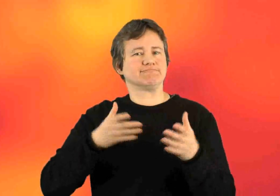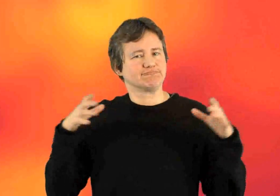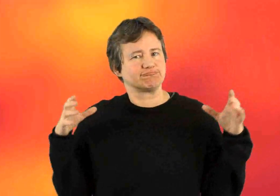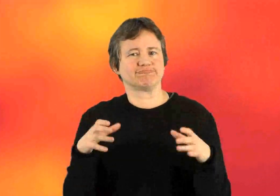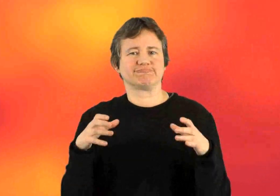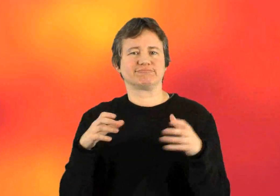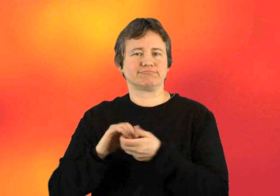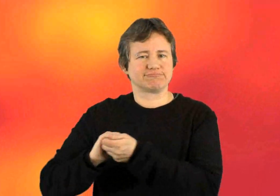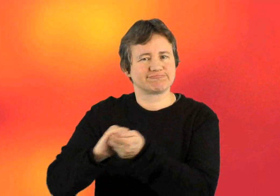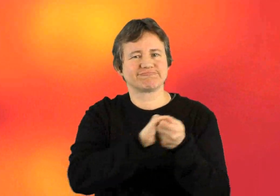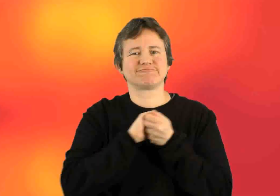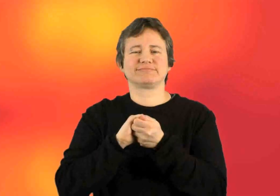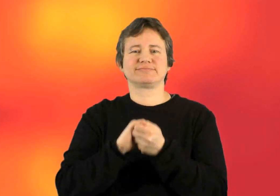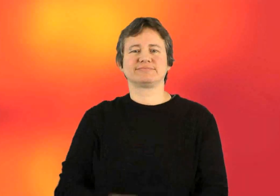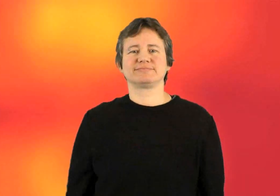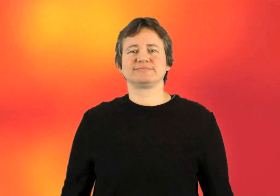So sind wir eine Gemeinschaft